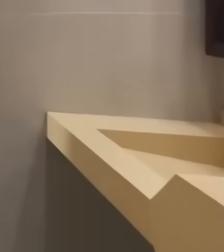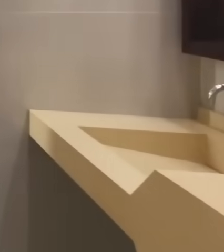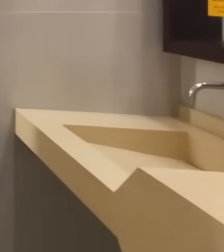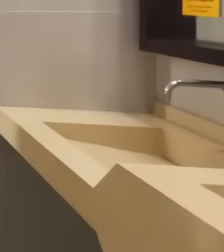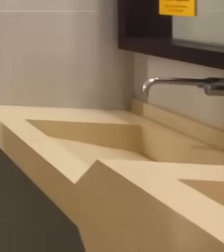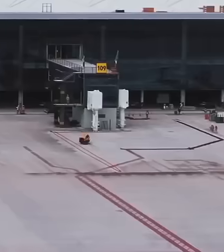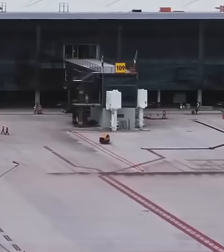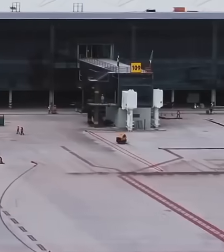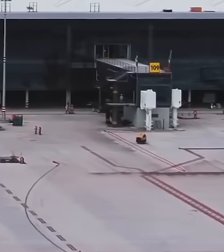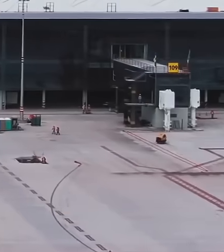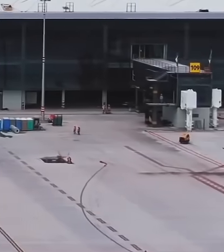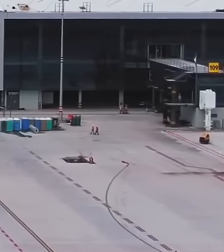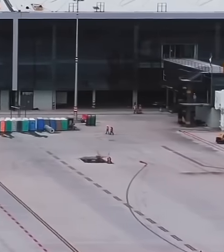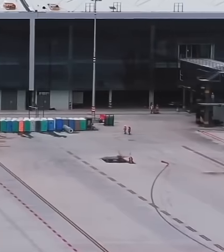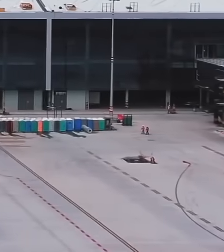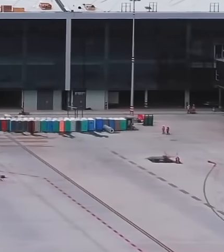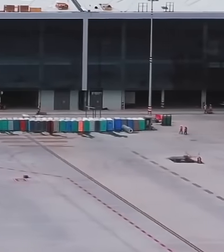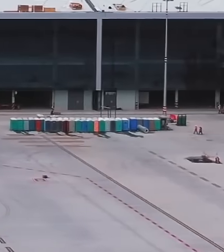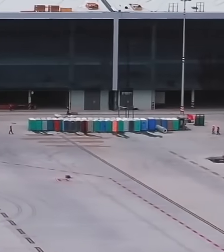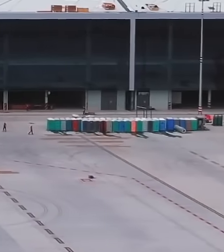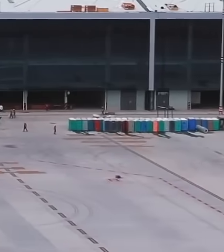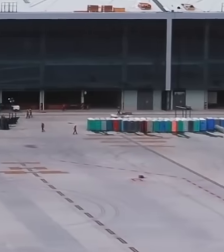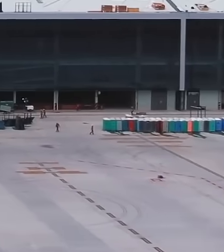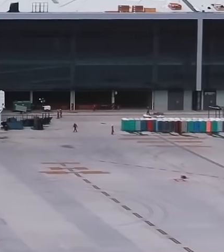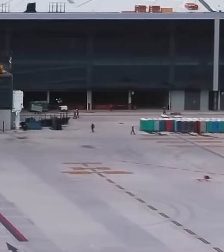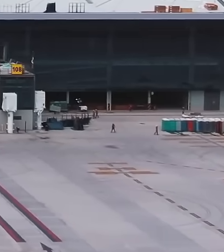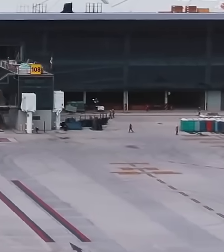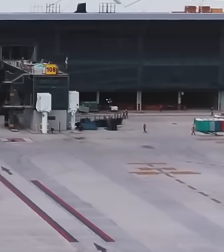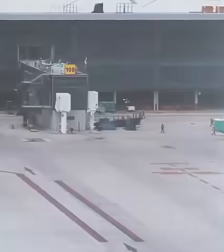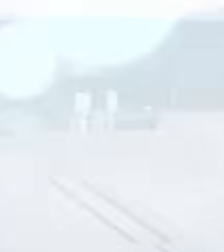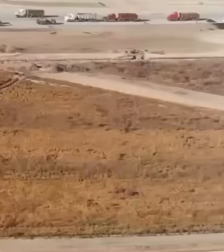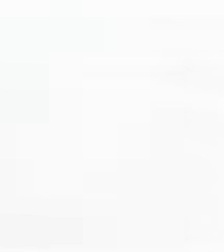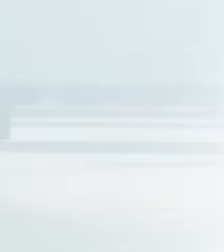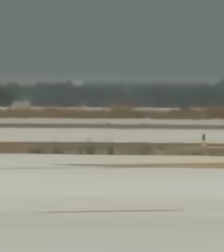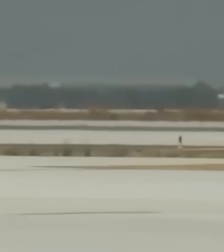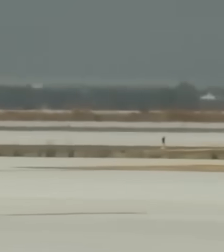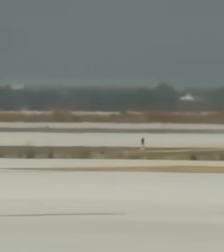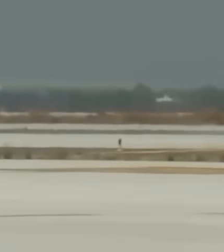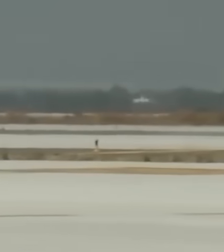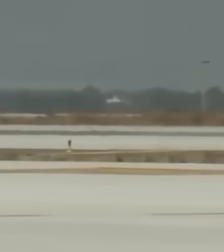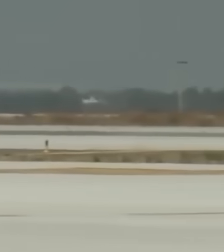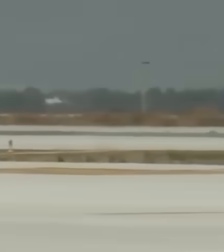millones de pesos. Se hizo una valoración de qué tiene que irse a la IFA como la carga dedicada,